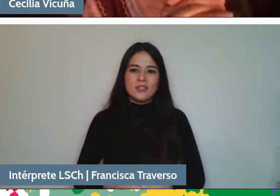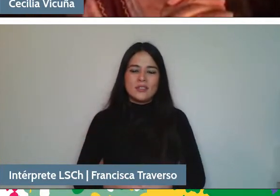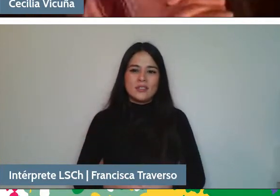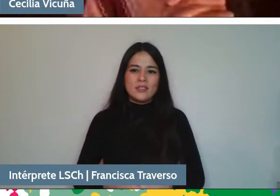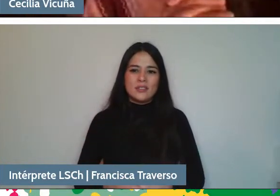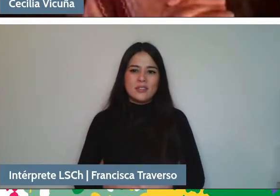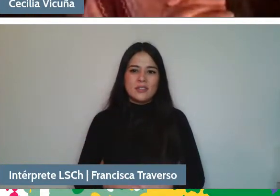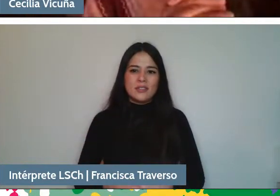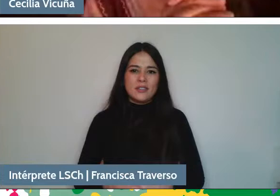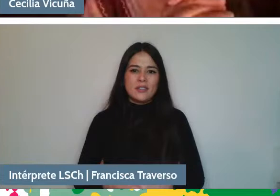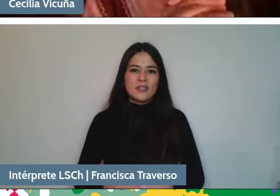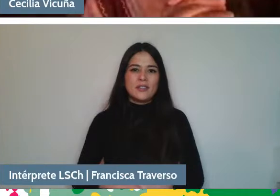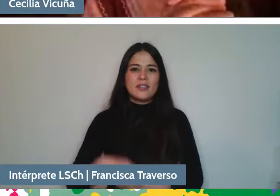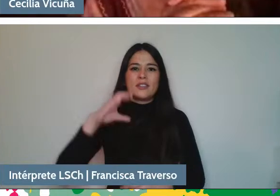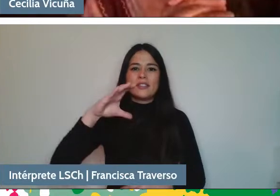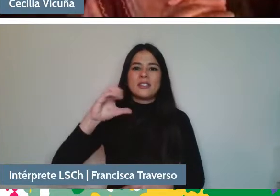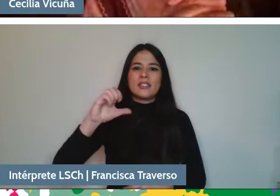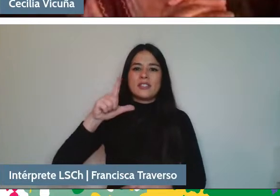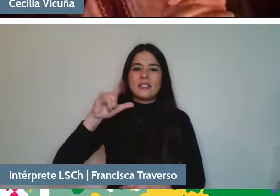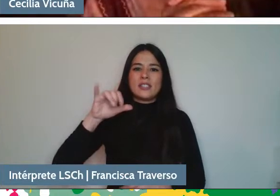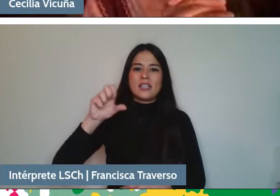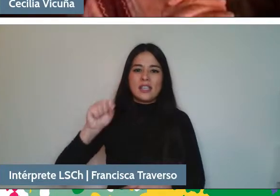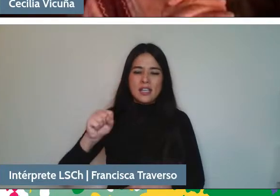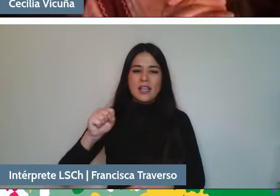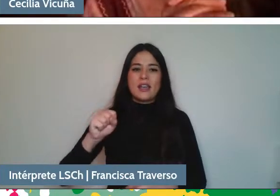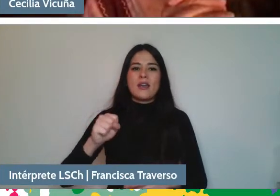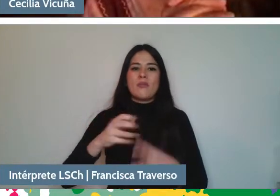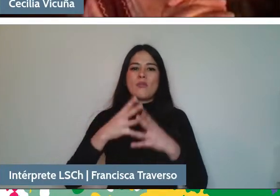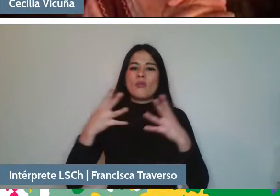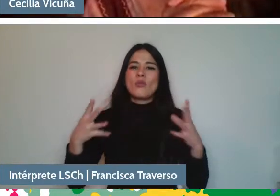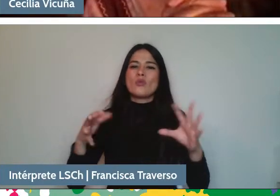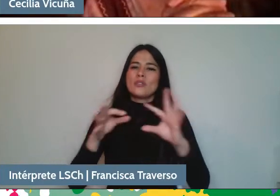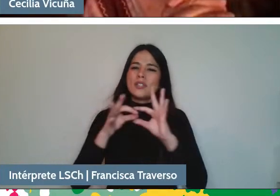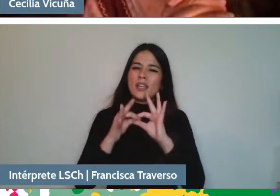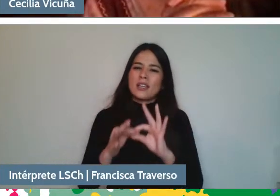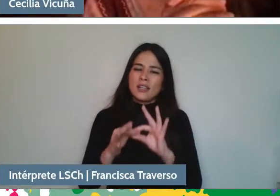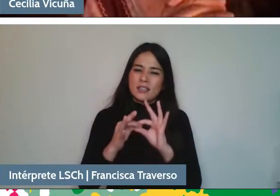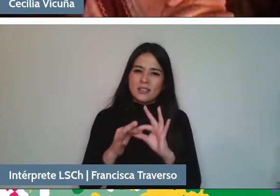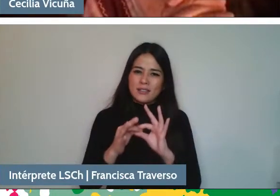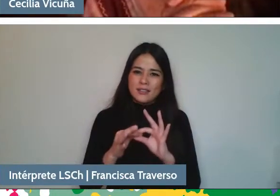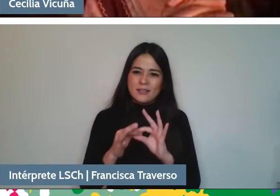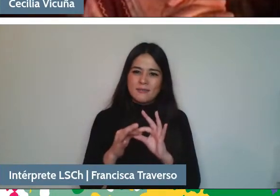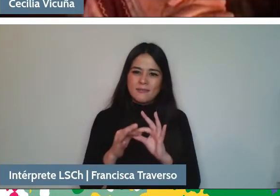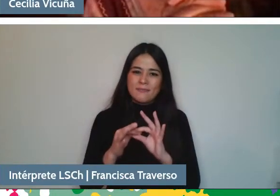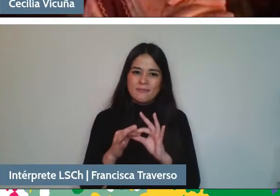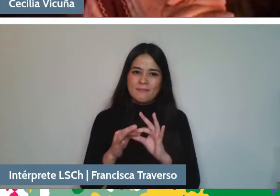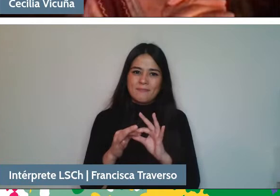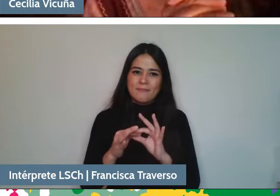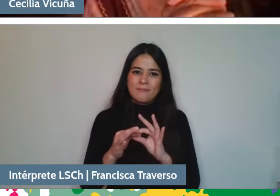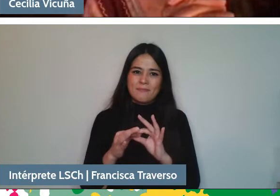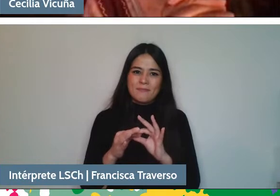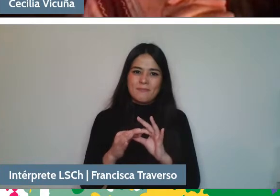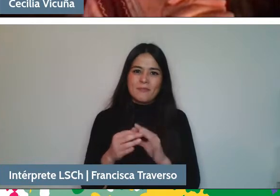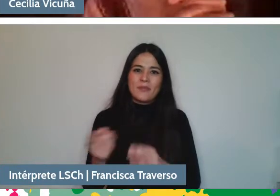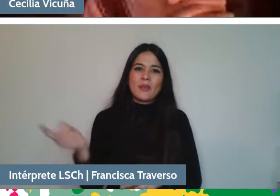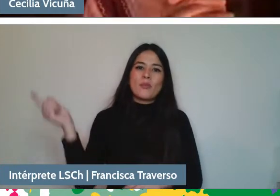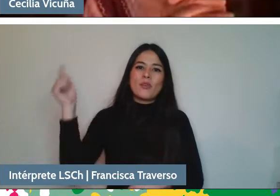Cecilia, muchas gracias por estar aquí con nosotros. Muchas gracias por develarnos